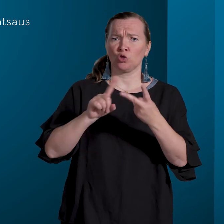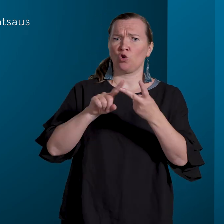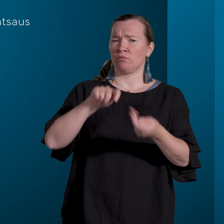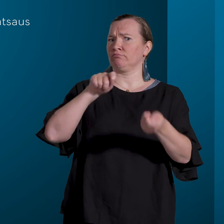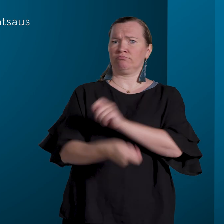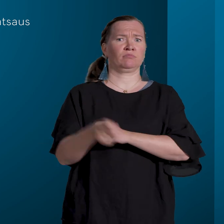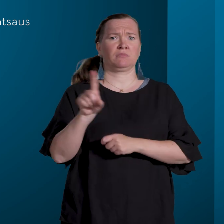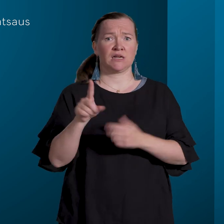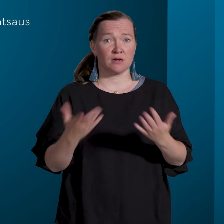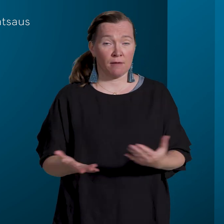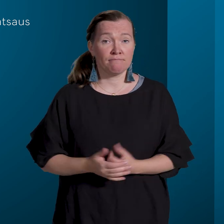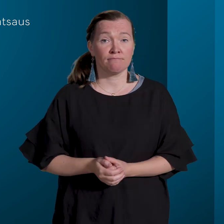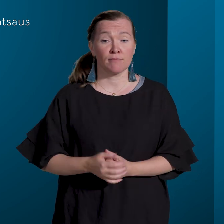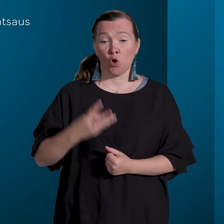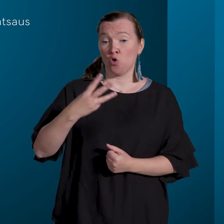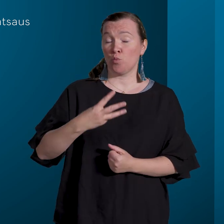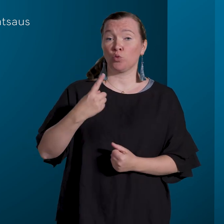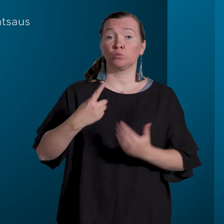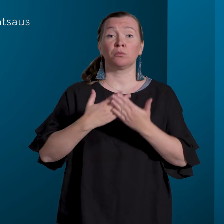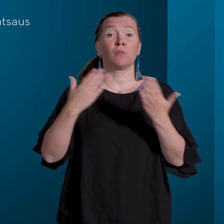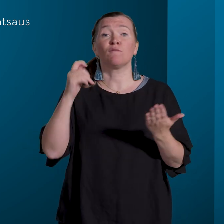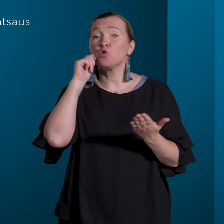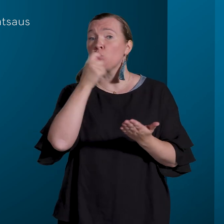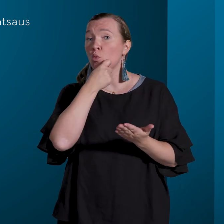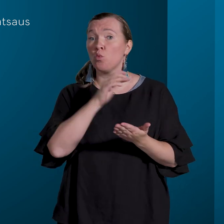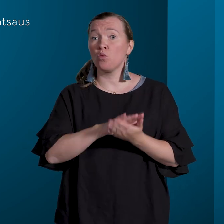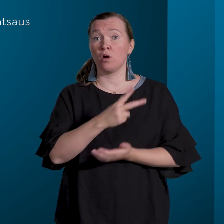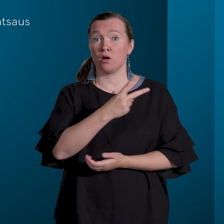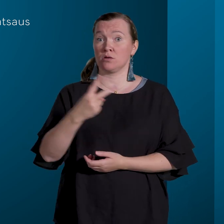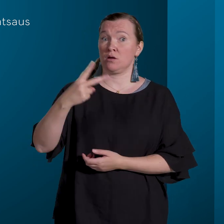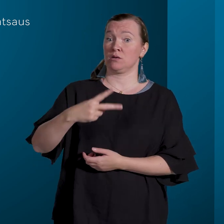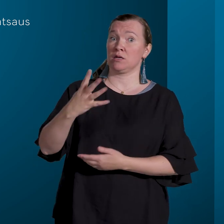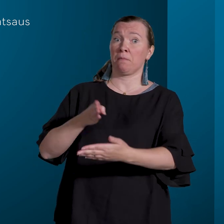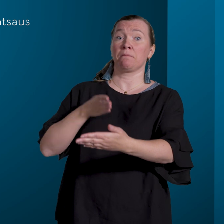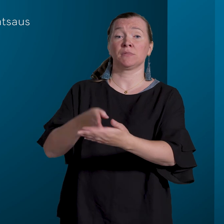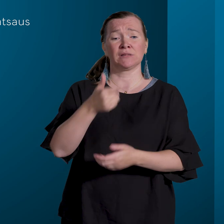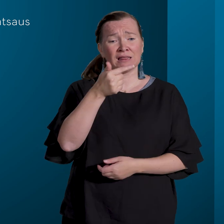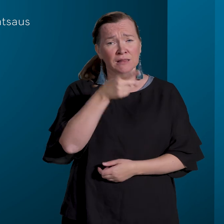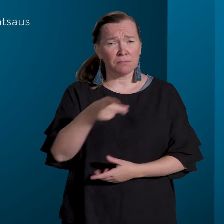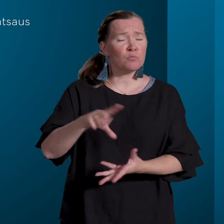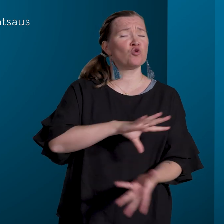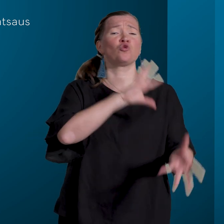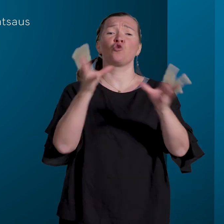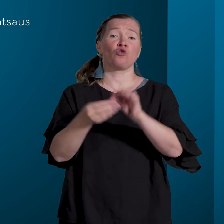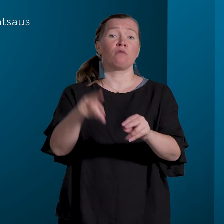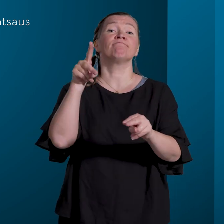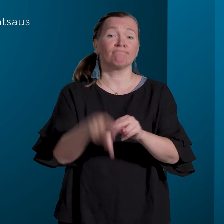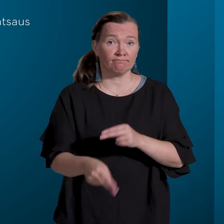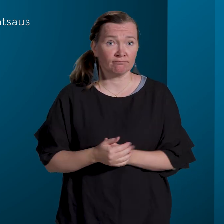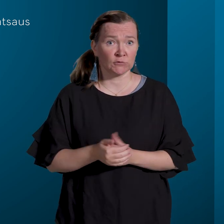Toinen muutos astuu voimaan 31.12.2024, jolloin palvelu päättyy kokonaan, -